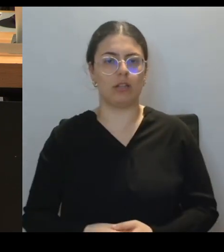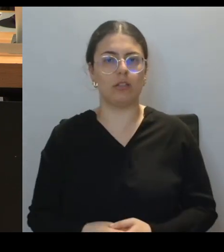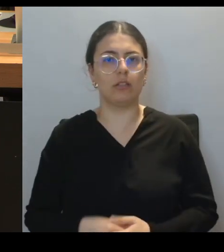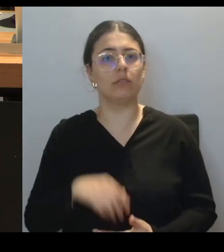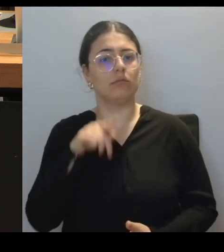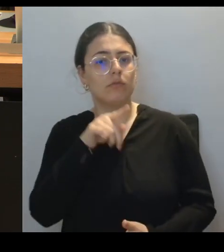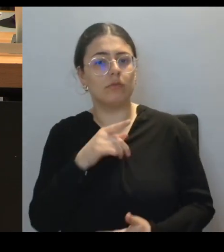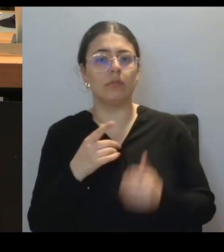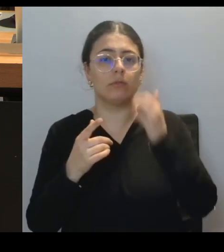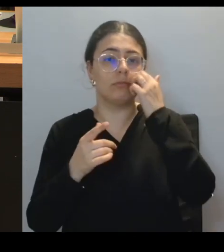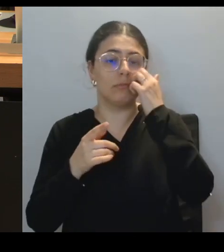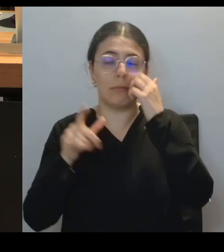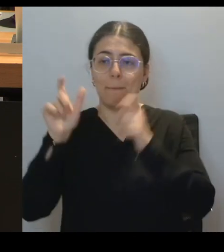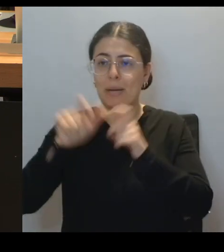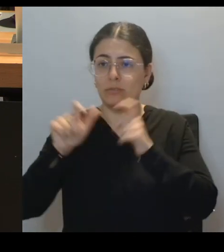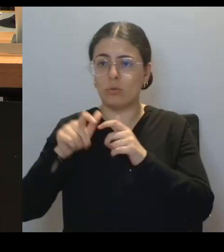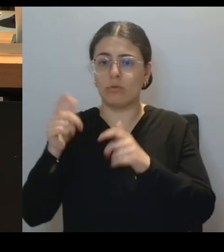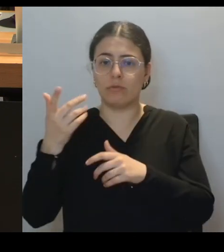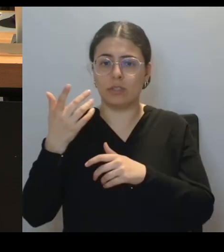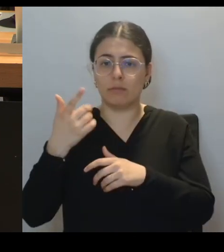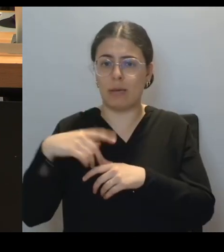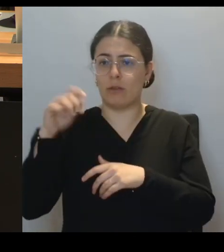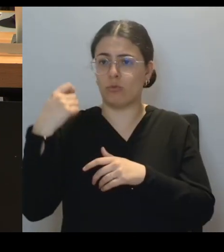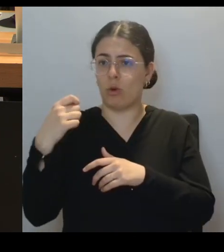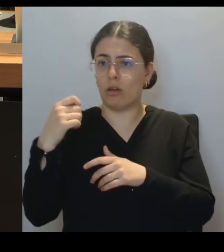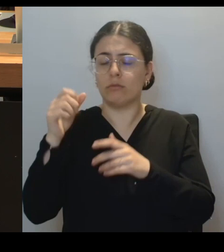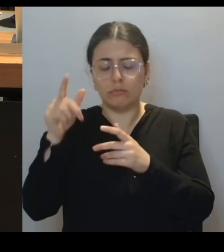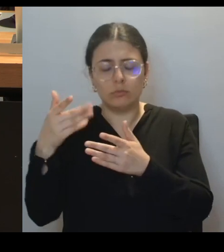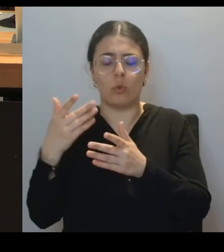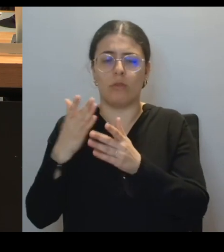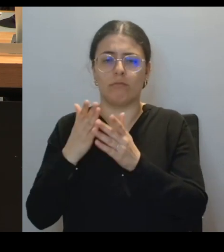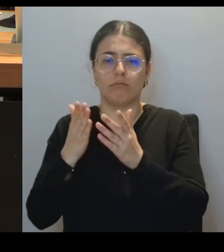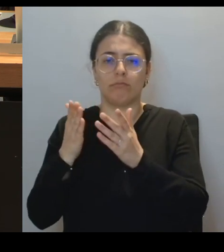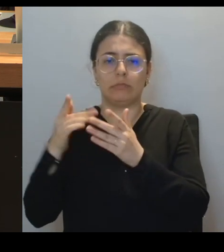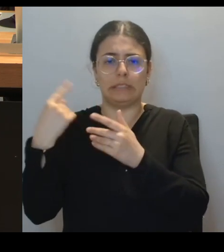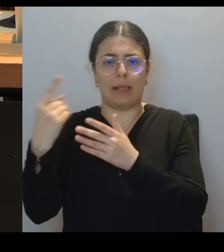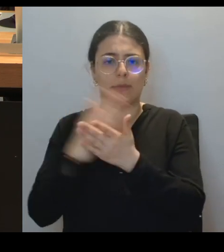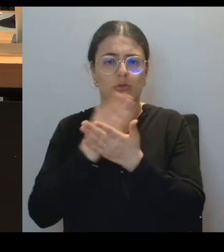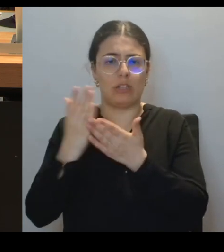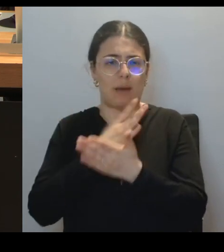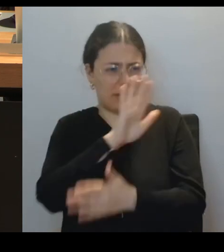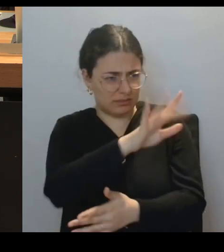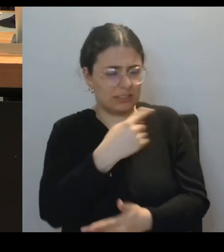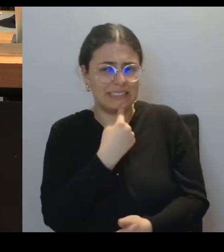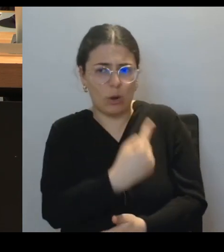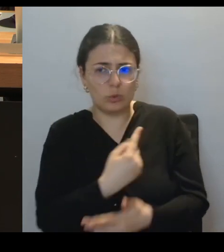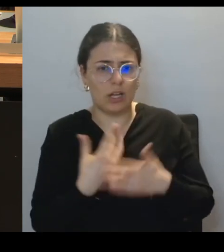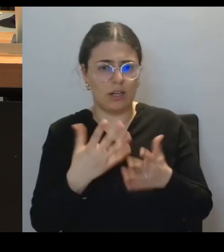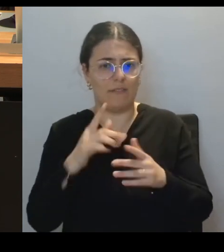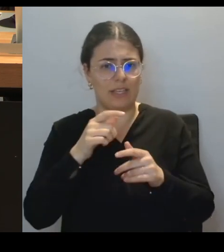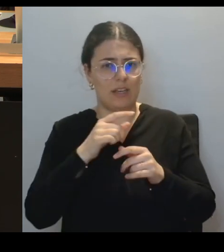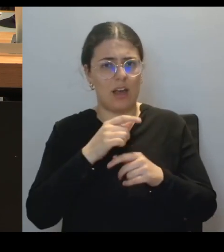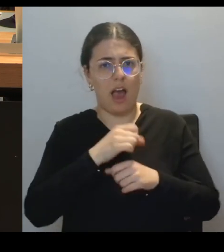ob das sinnvoll ist? Aber Ihre Aussage, dass der Atomstrom den Strompreis senken würde, ist einfach grundfalsch. Haben Sie es einfach nicht verstanden?